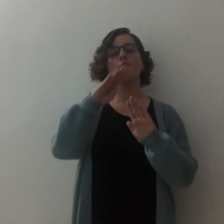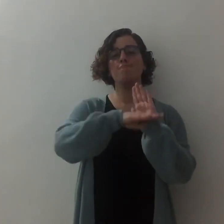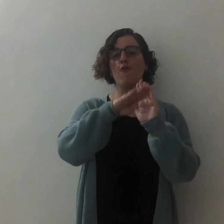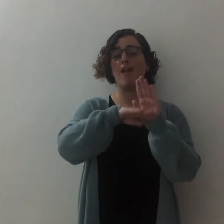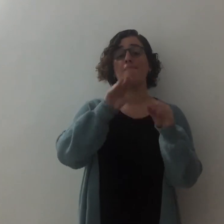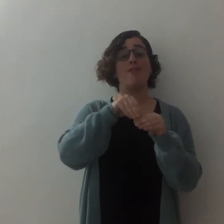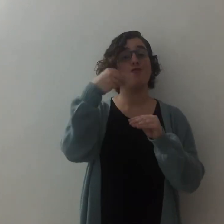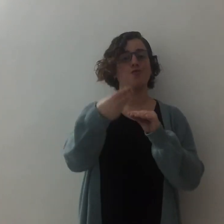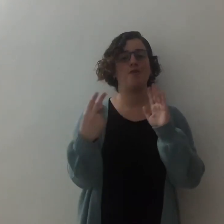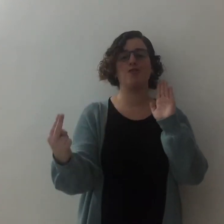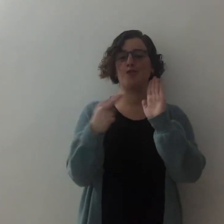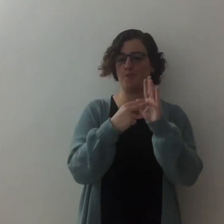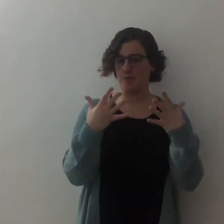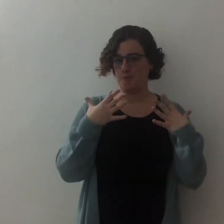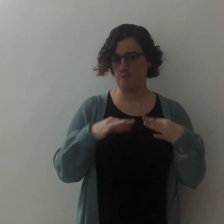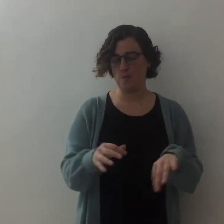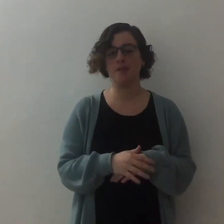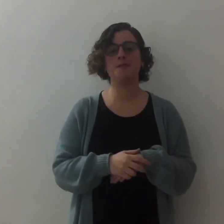Podréis consultar el programa en el documento adjunto.